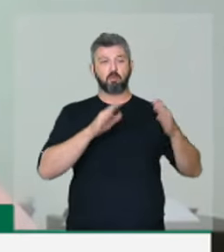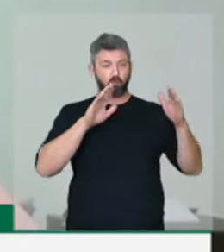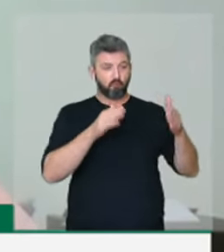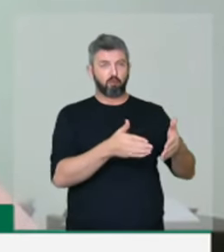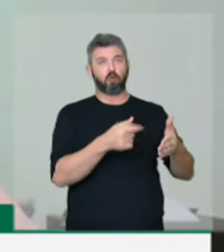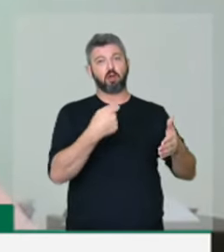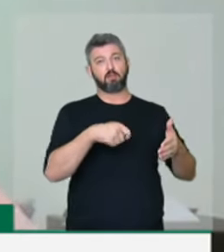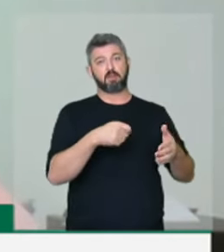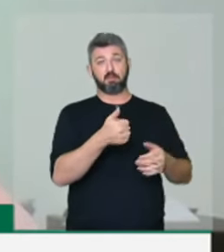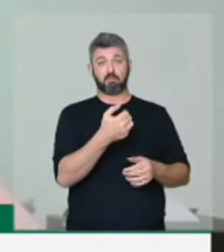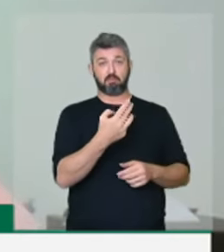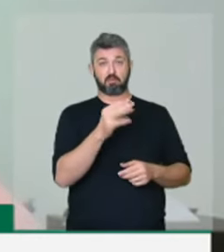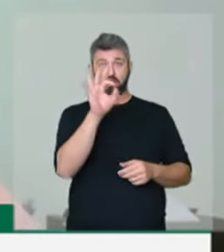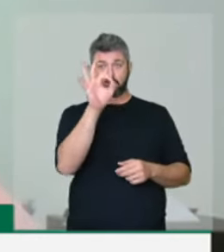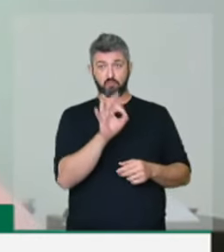DAR UM ENFOQUE. ESSES 13% SÃO PATRIMÔNIO PÚBLICO, OS POVOS